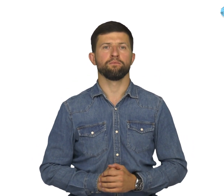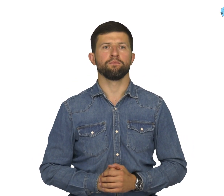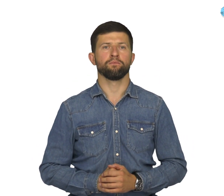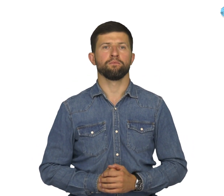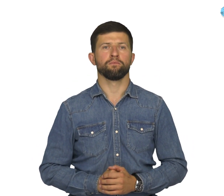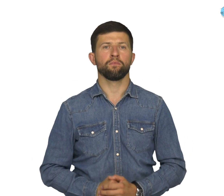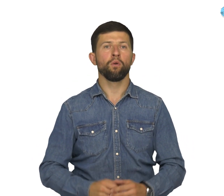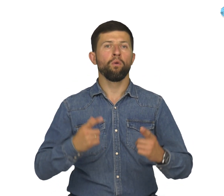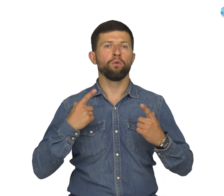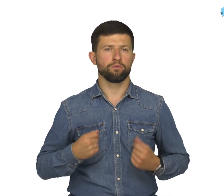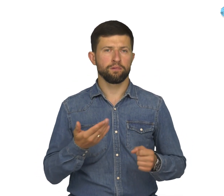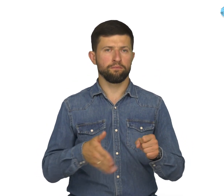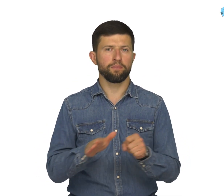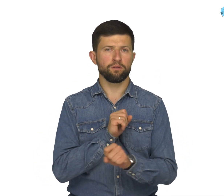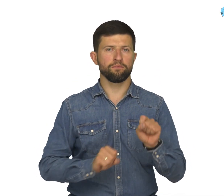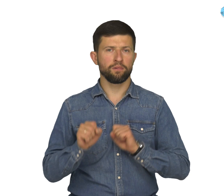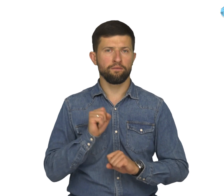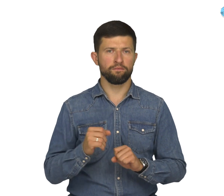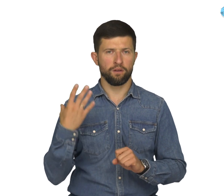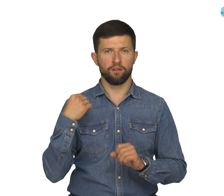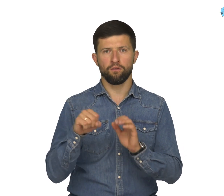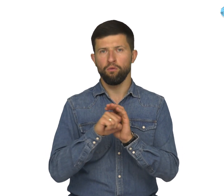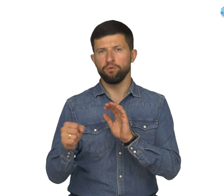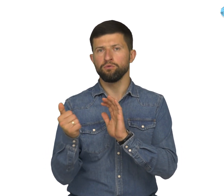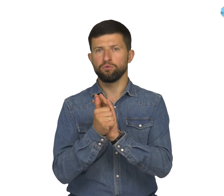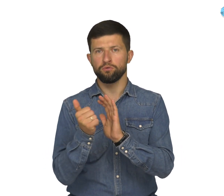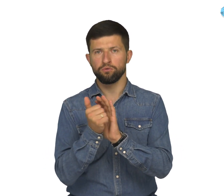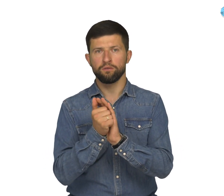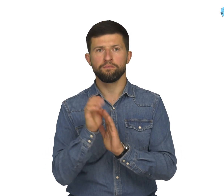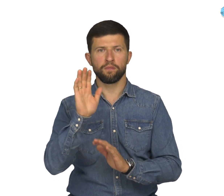osobie niepełnosprawnej w wieku powyżej 16 roku życia